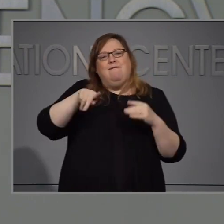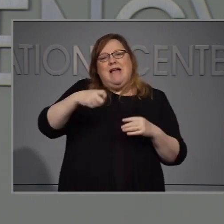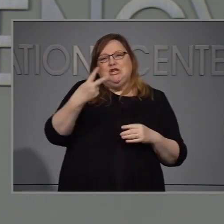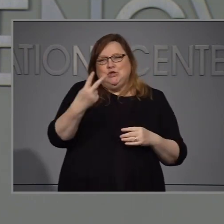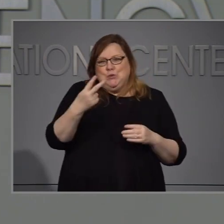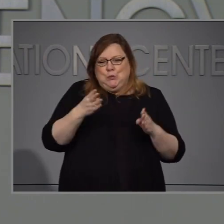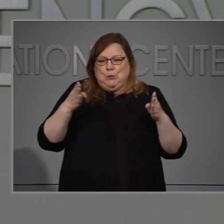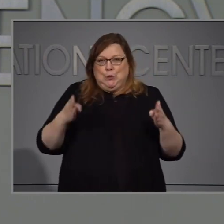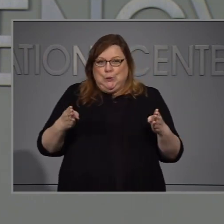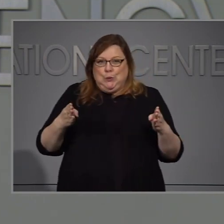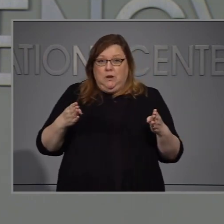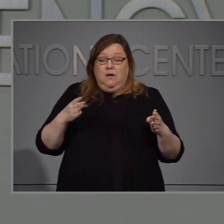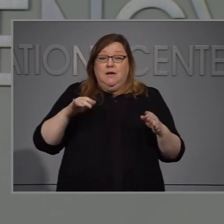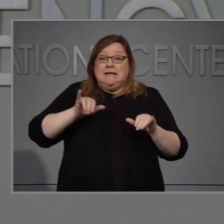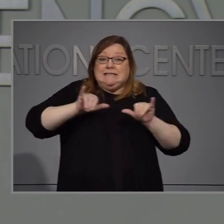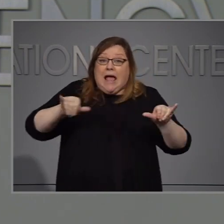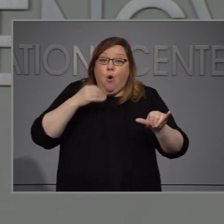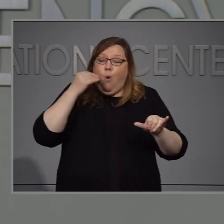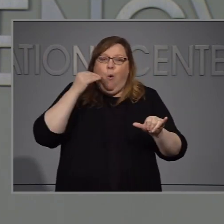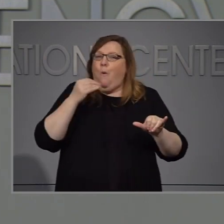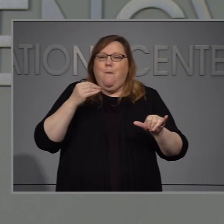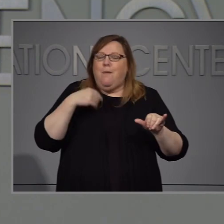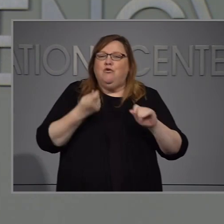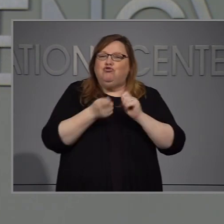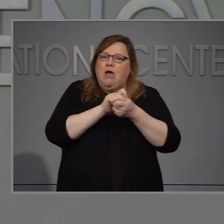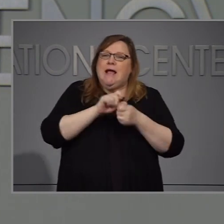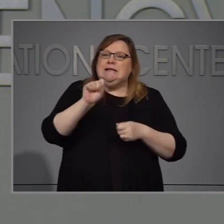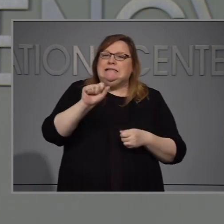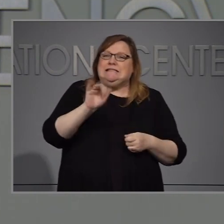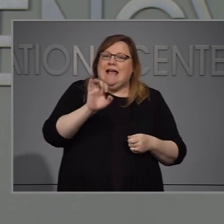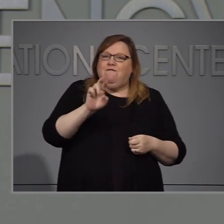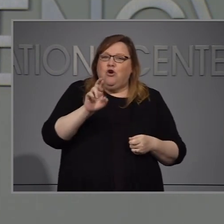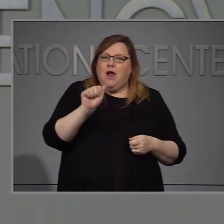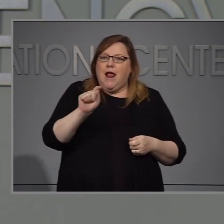alejamos de la orden de quedarse en Kansas Y es que estas dos cosas estuvieron